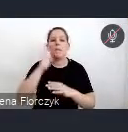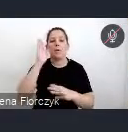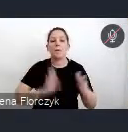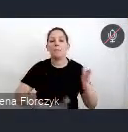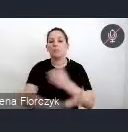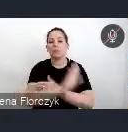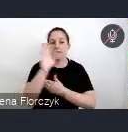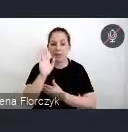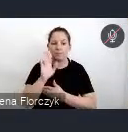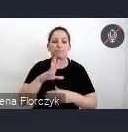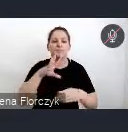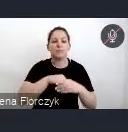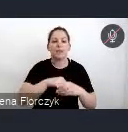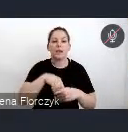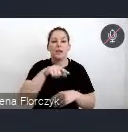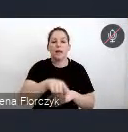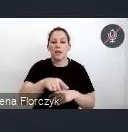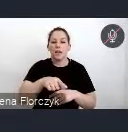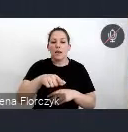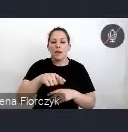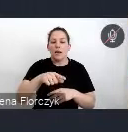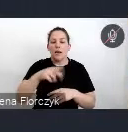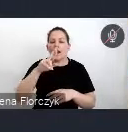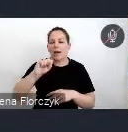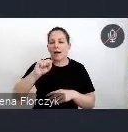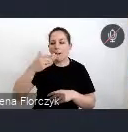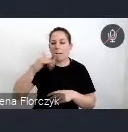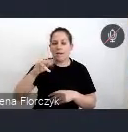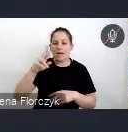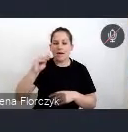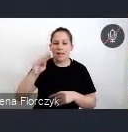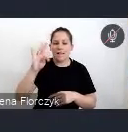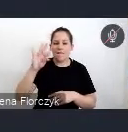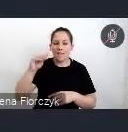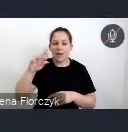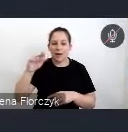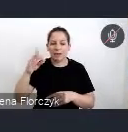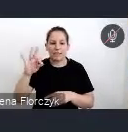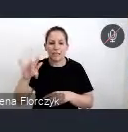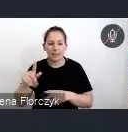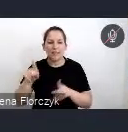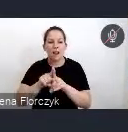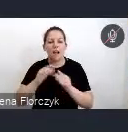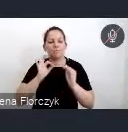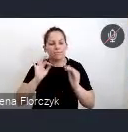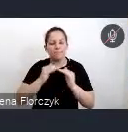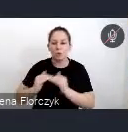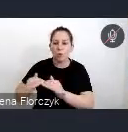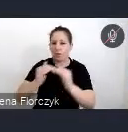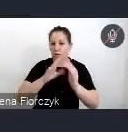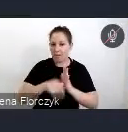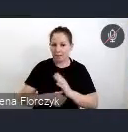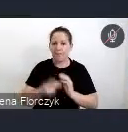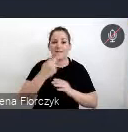ramy referencyjne dla zrównoważonych miast. Te dwa wystąpienia są w języku angielskim,